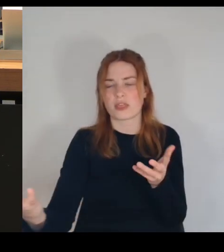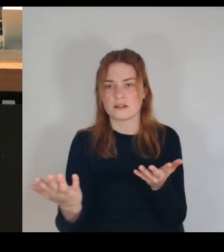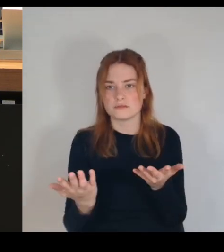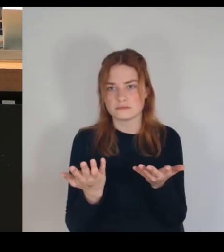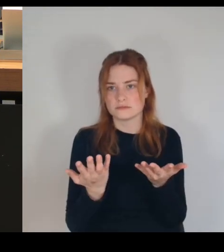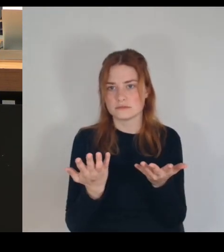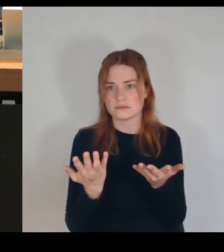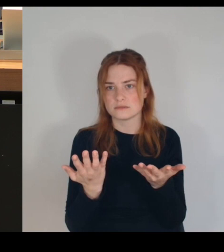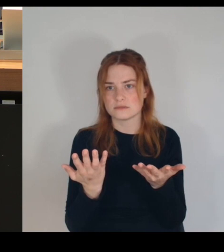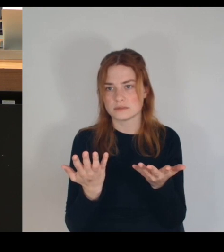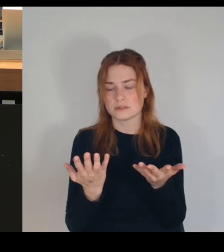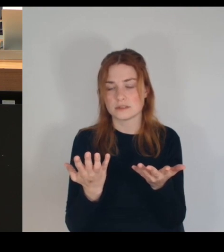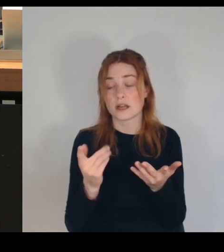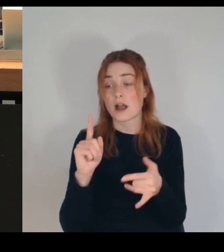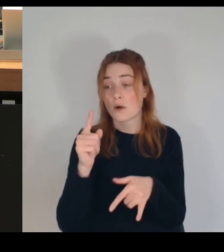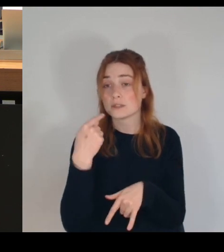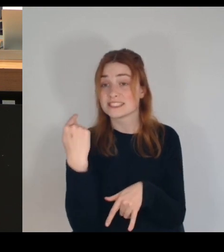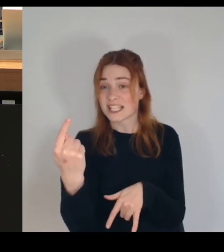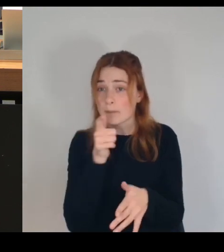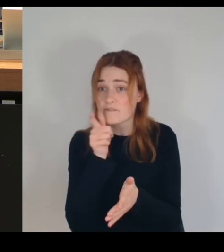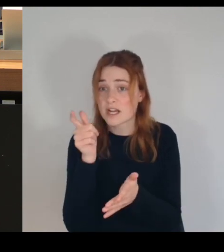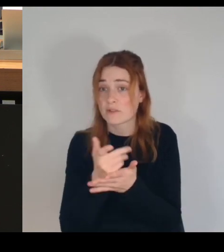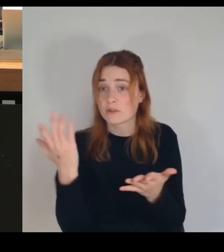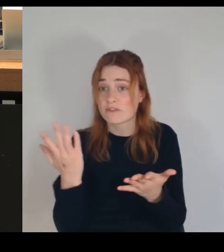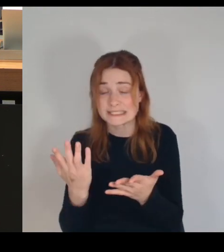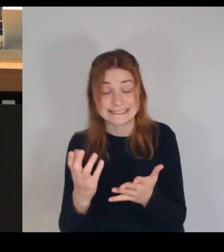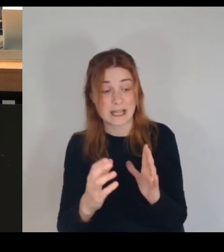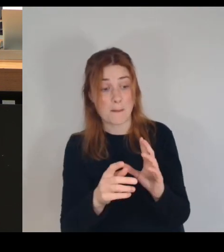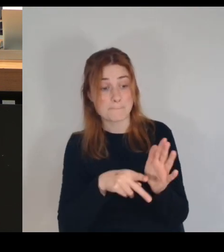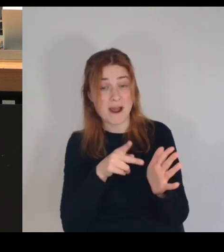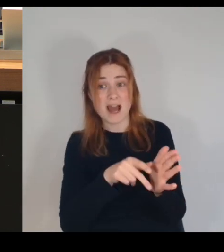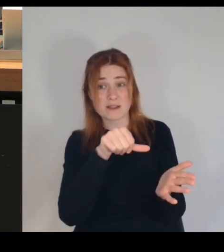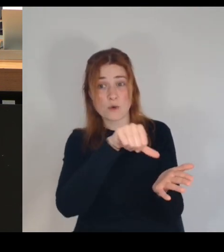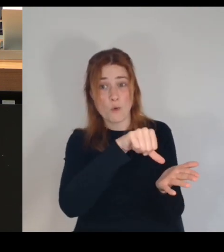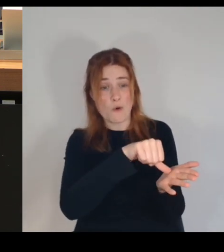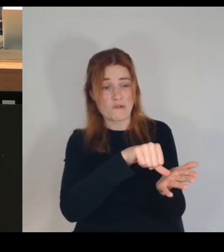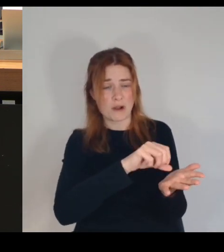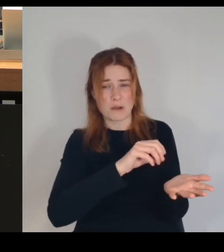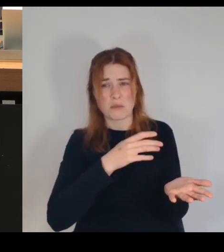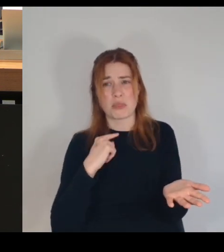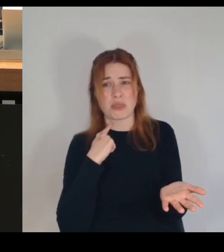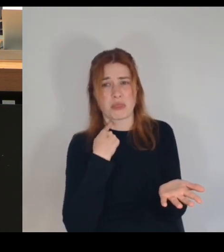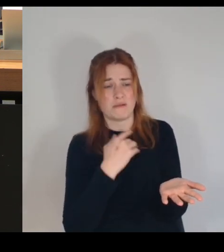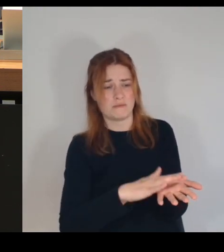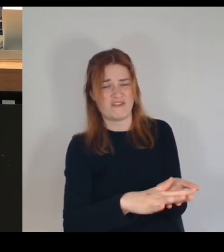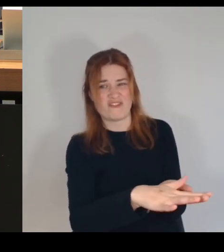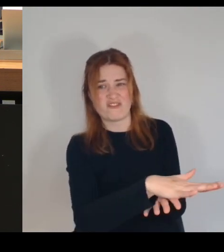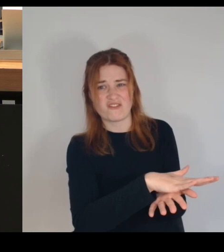der Unsicherheit und des Verbrechens geworden sind und damit viele Menschen gar nicht mehr wollen, mit der U Bahn und mit der S Bahn zu fahren.